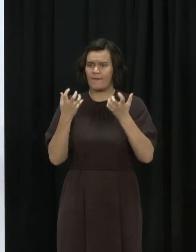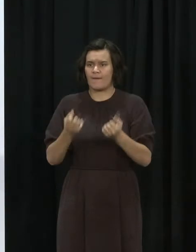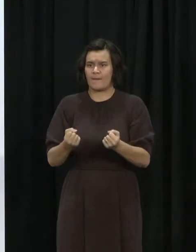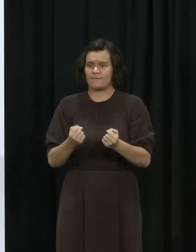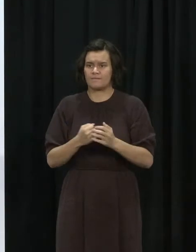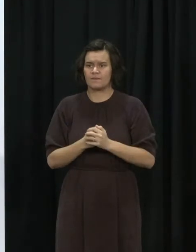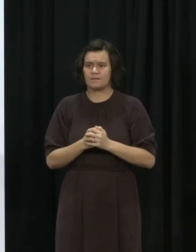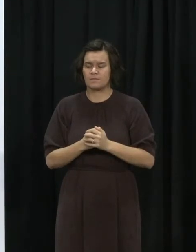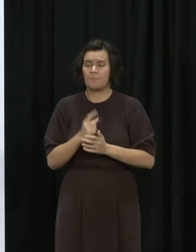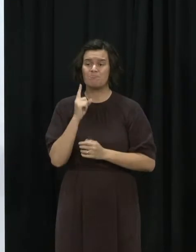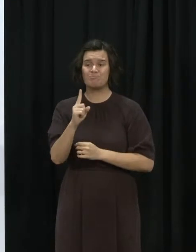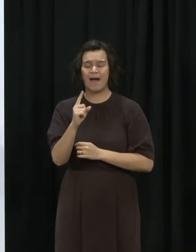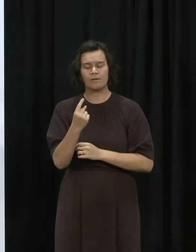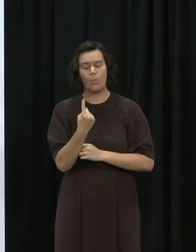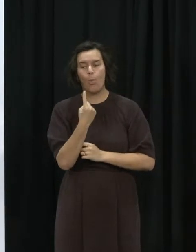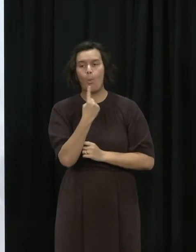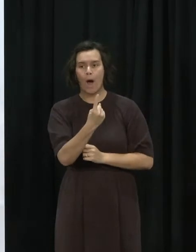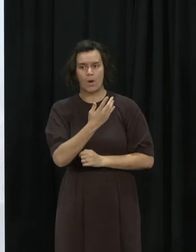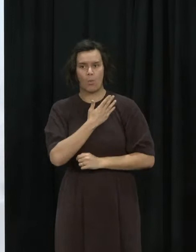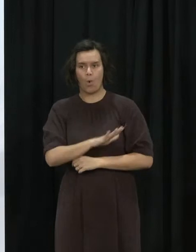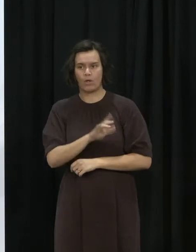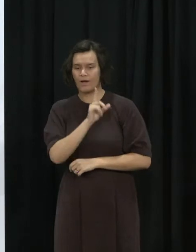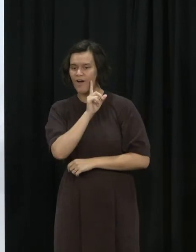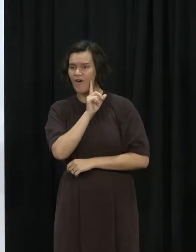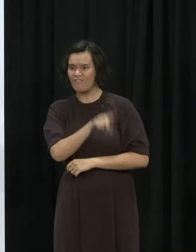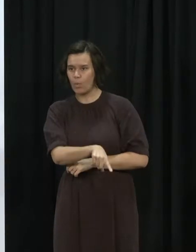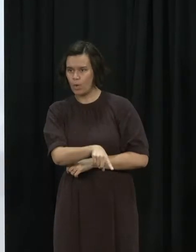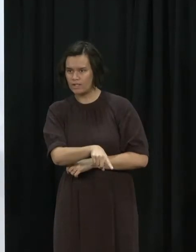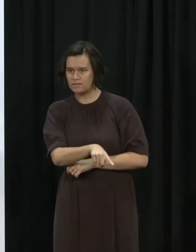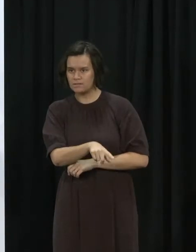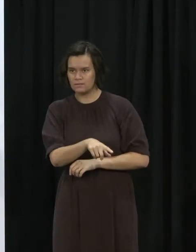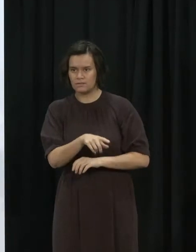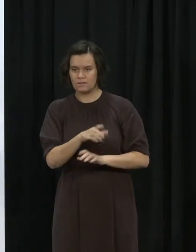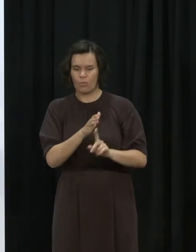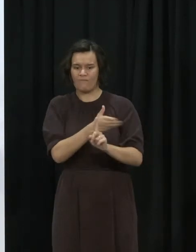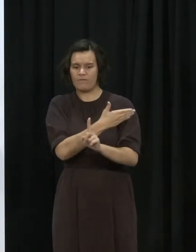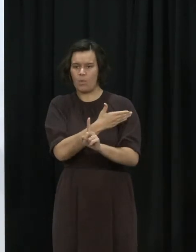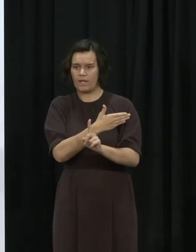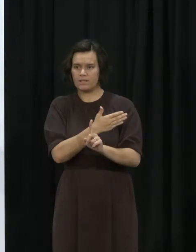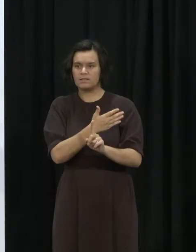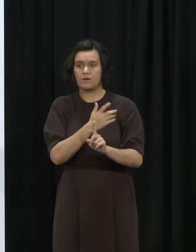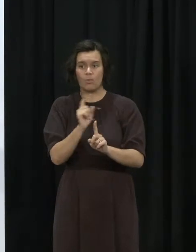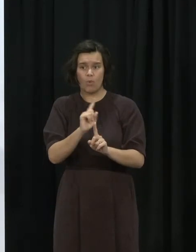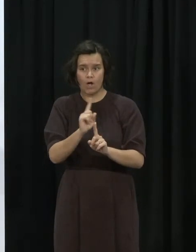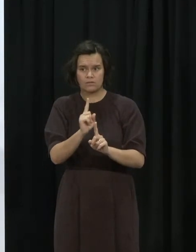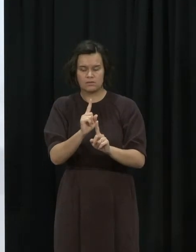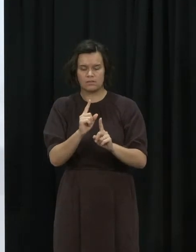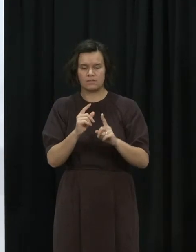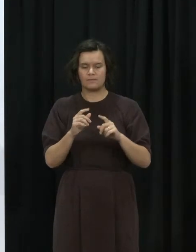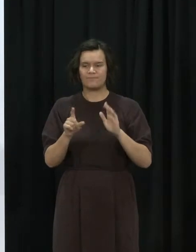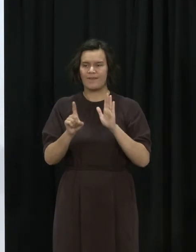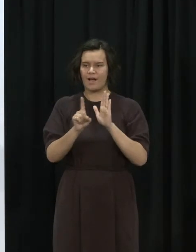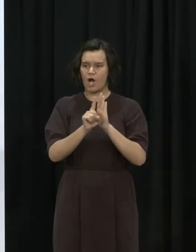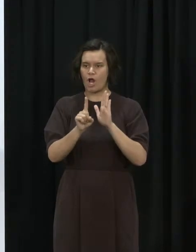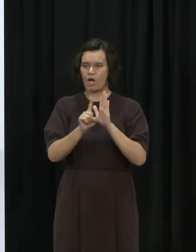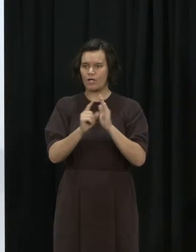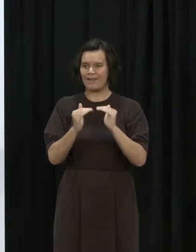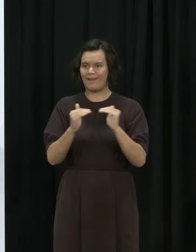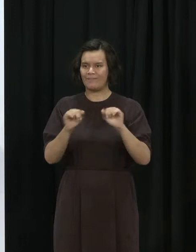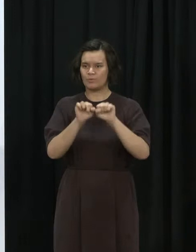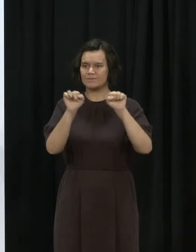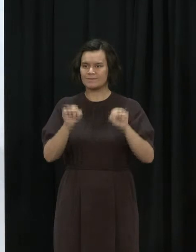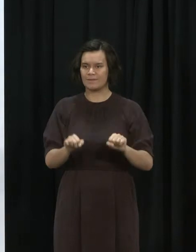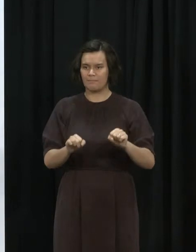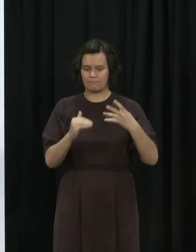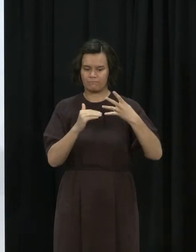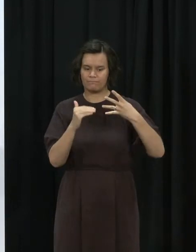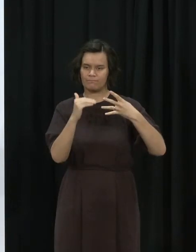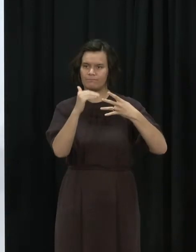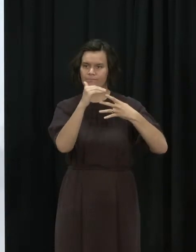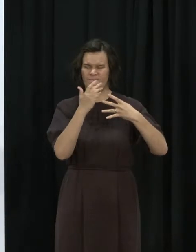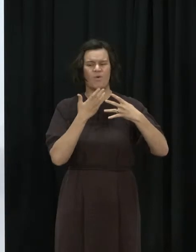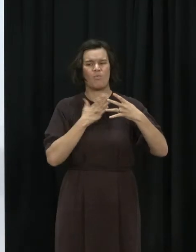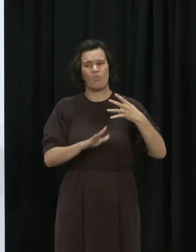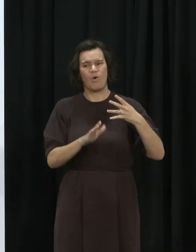nga momo paparanga